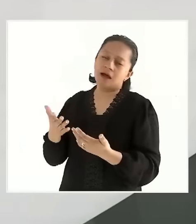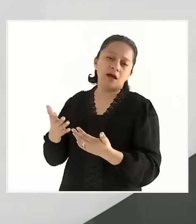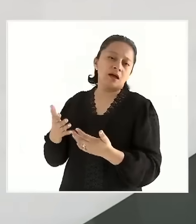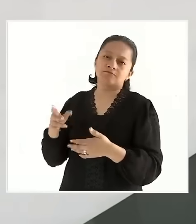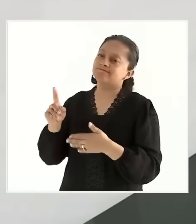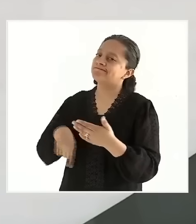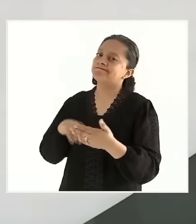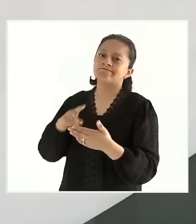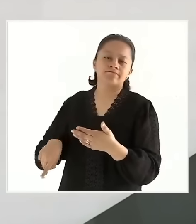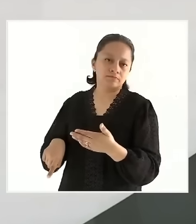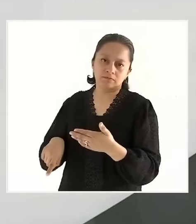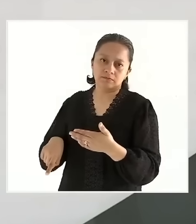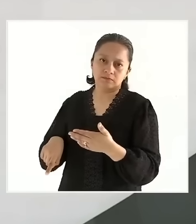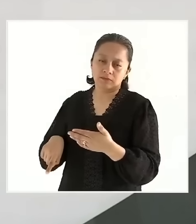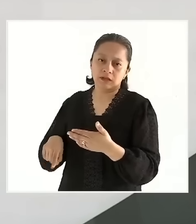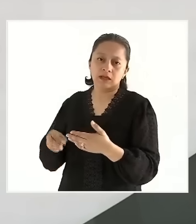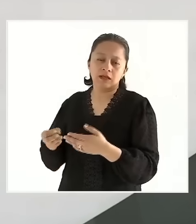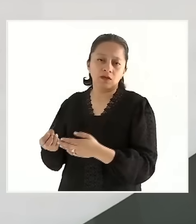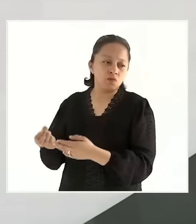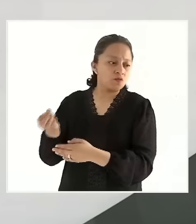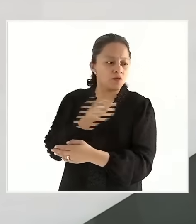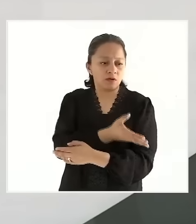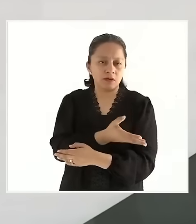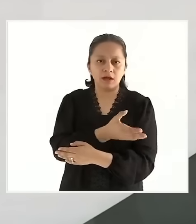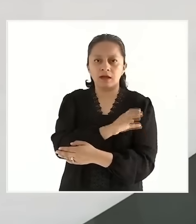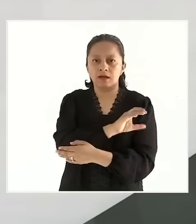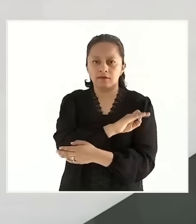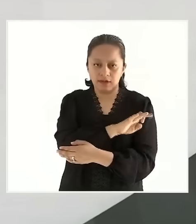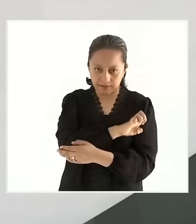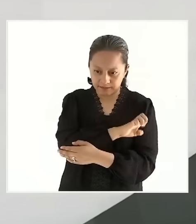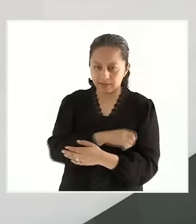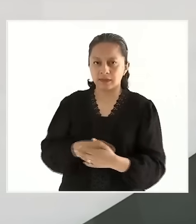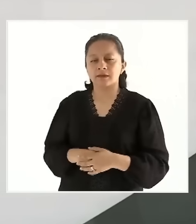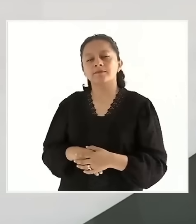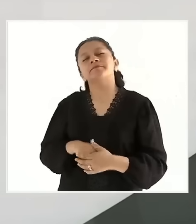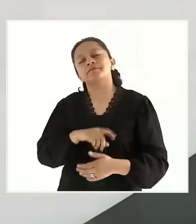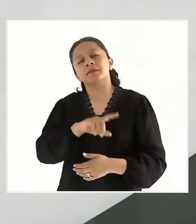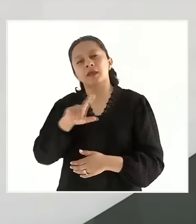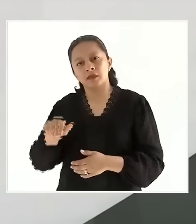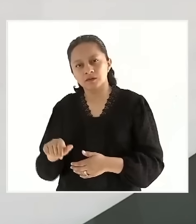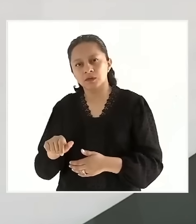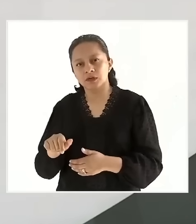la ley para fortalecer a Comisión Federal de Electricidad. Bueno, nosotros hicimos algo en